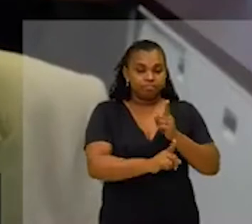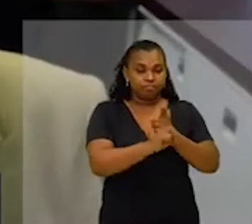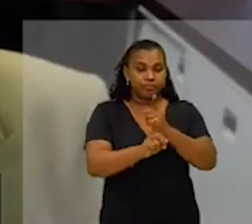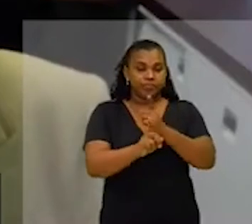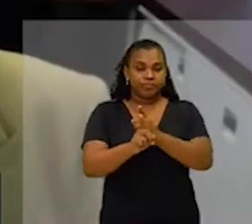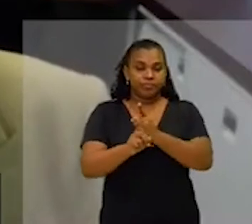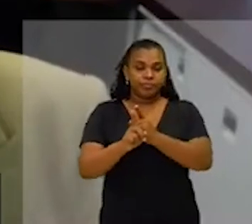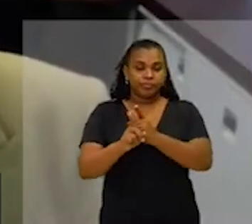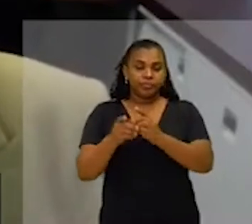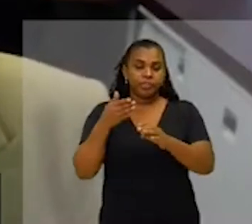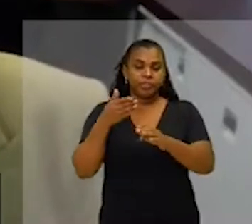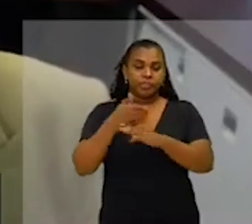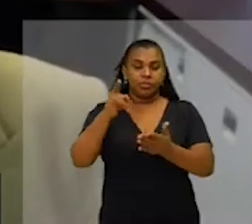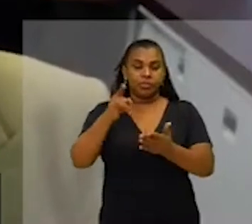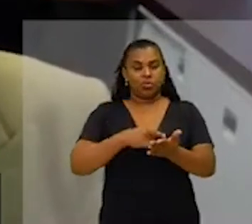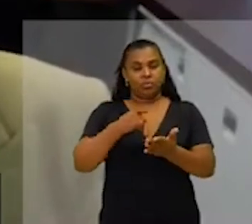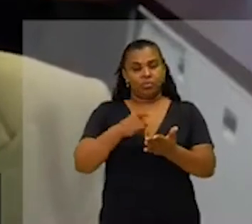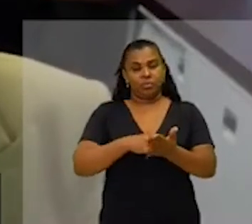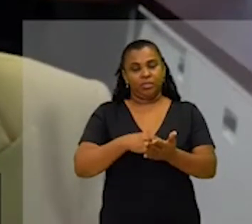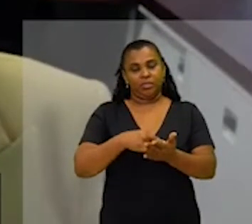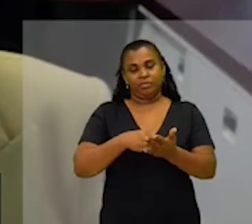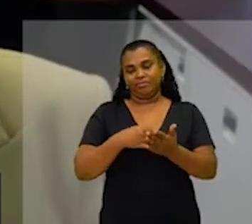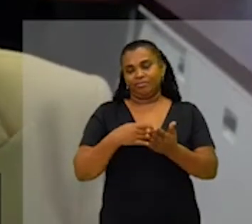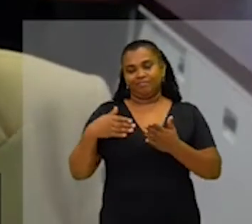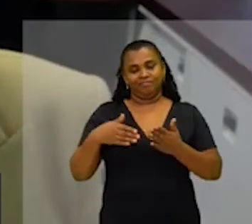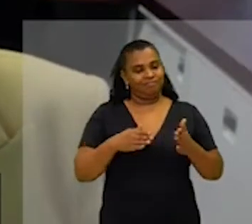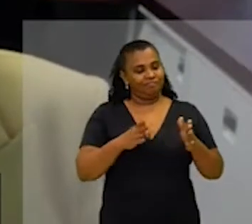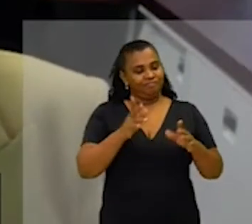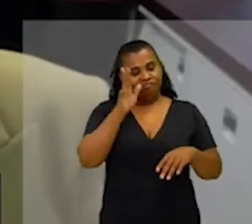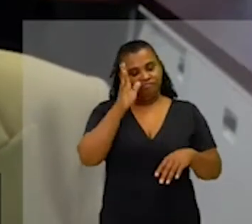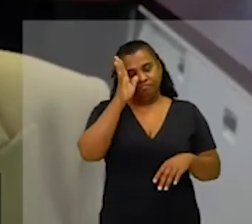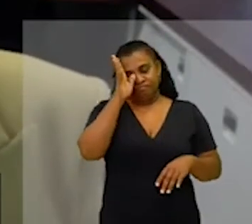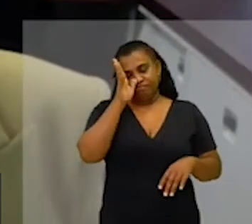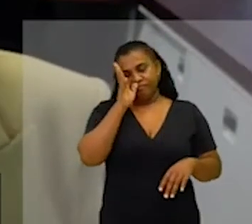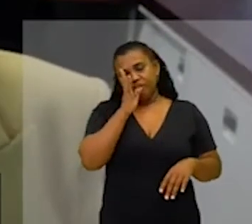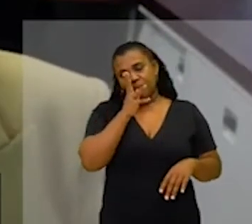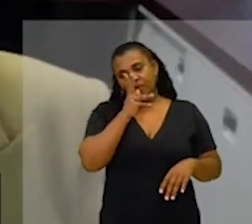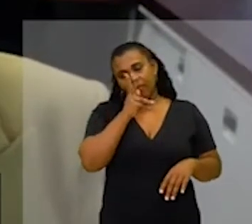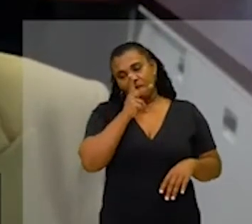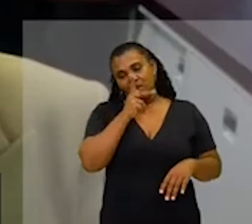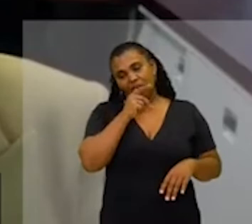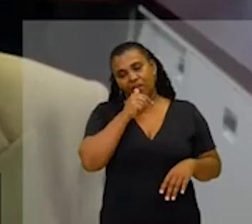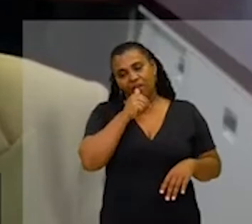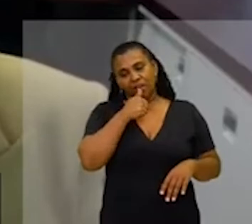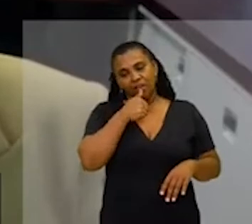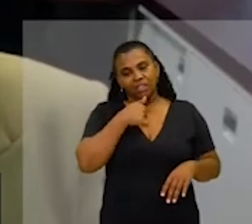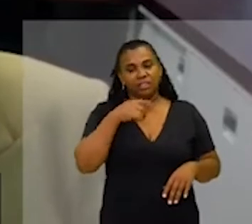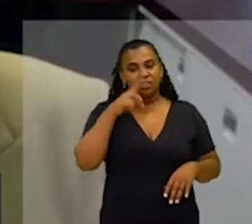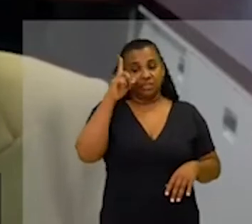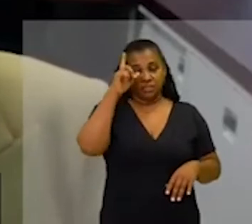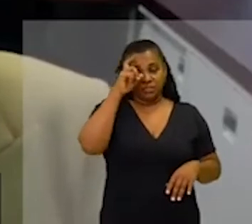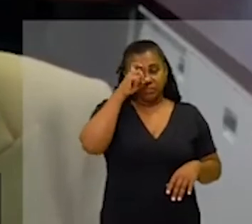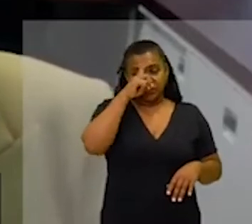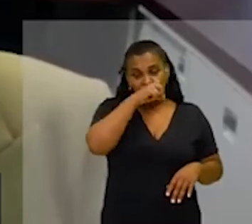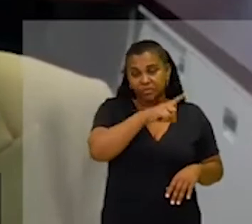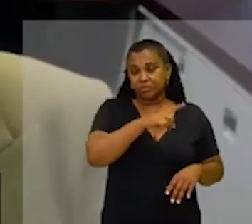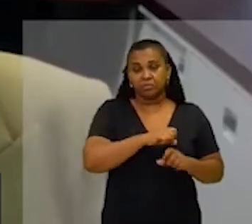documentos é um percurso muito difícil talvez aí é uma hipótese tinha é possível confirmar que ela